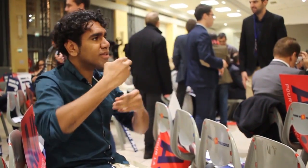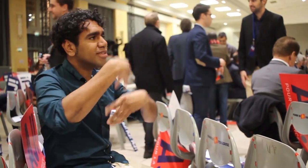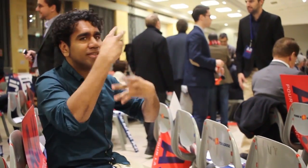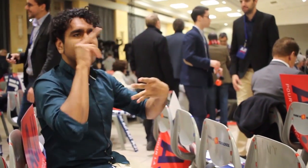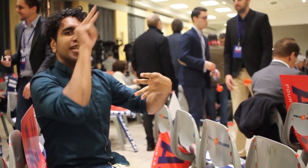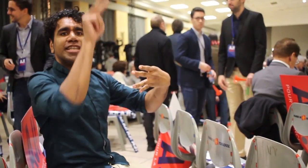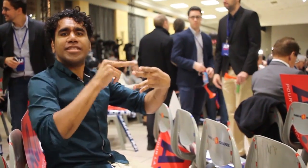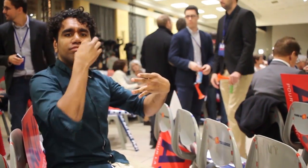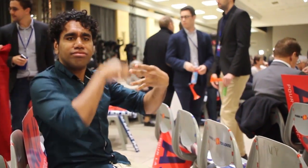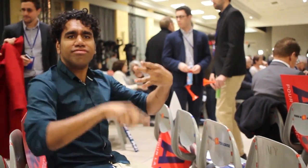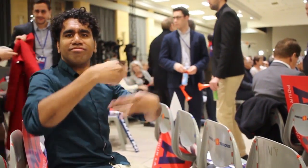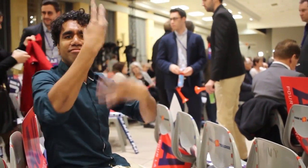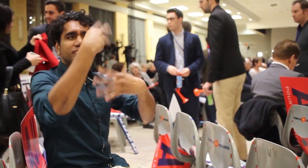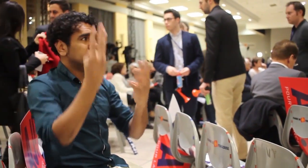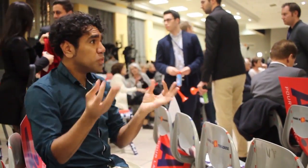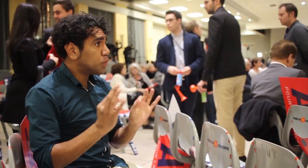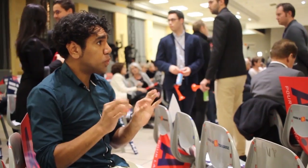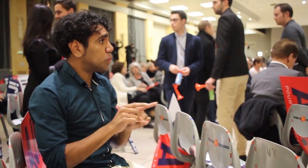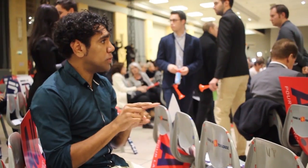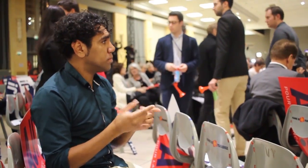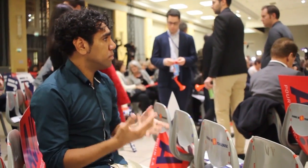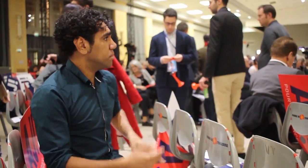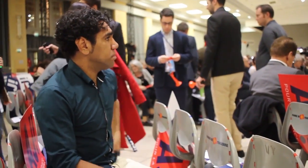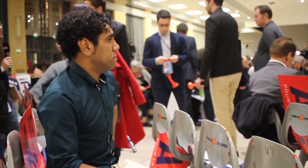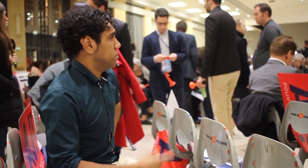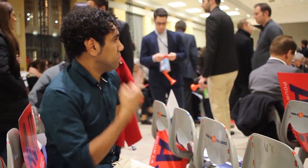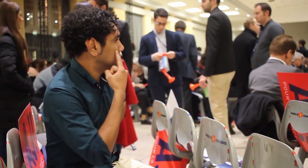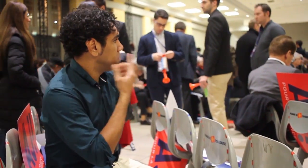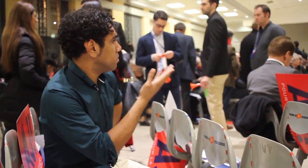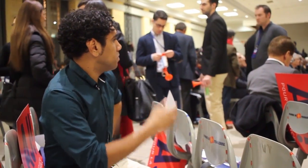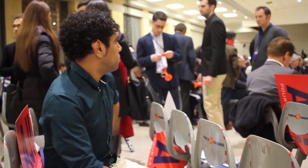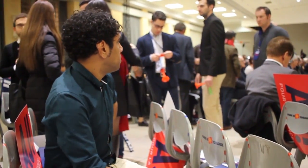Je ne vois pas non plus de dispositif de transcription écrite Attendons de voir